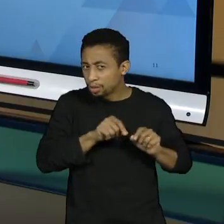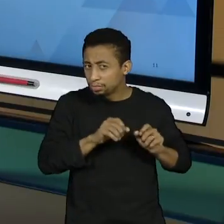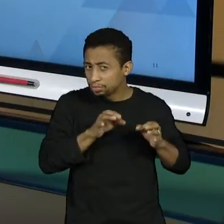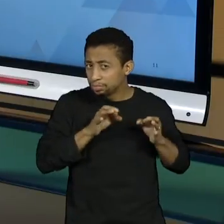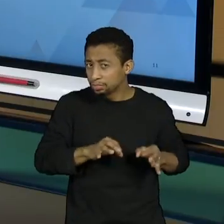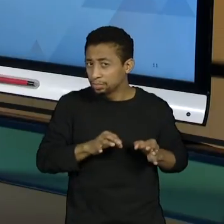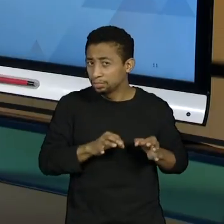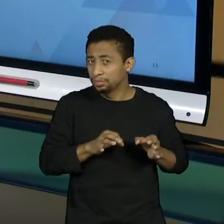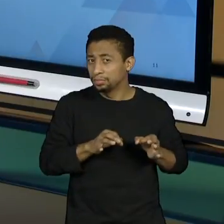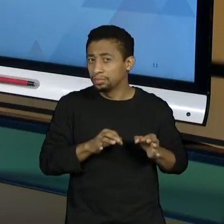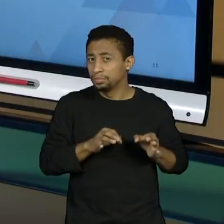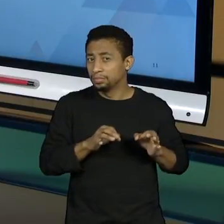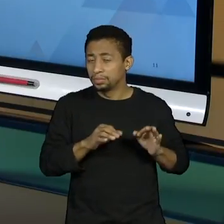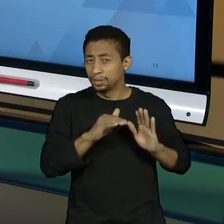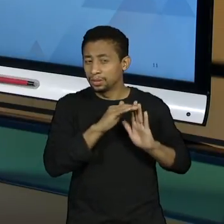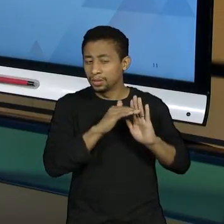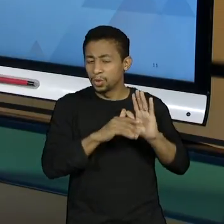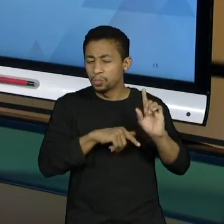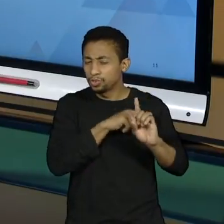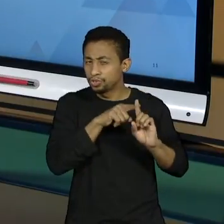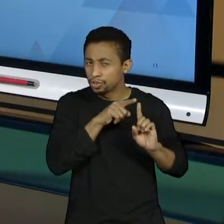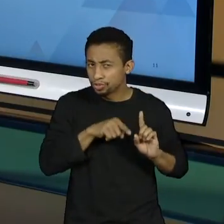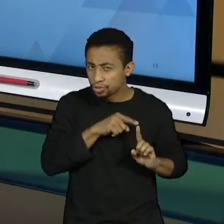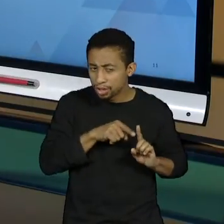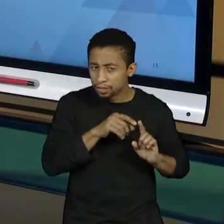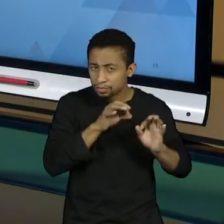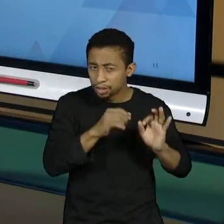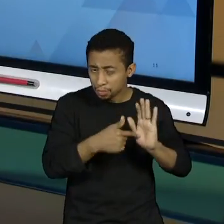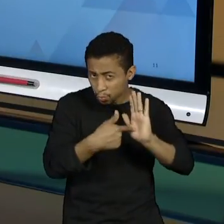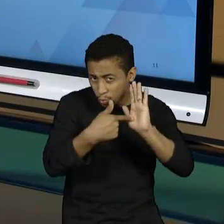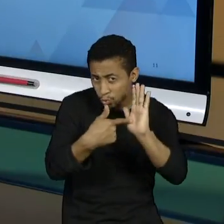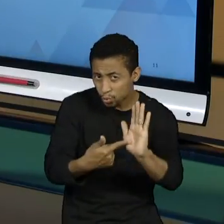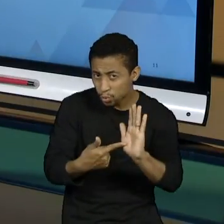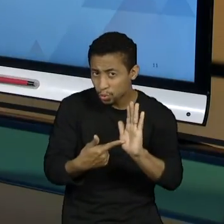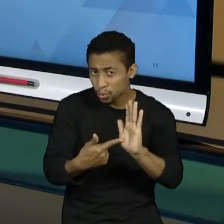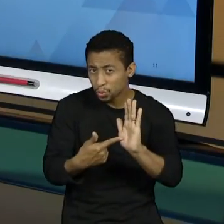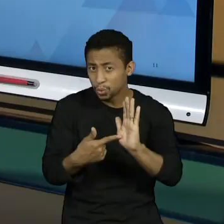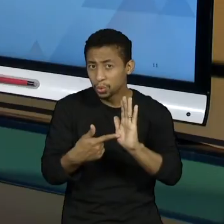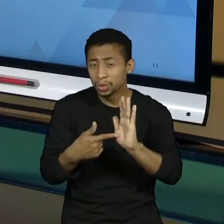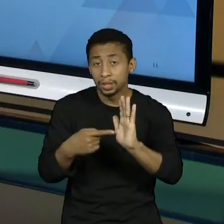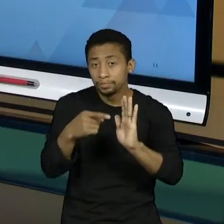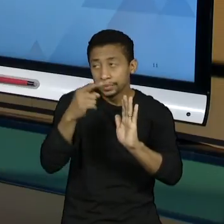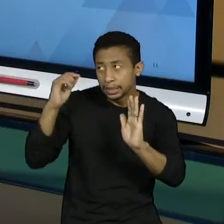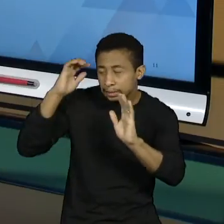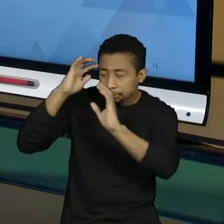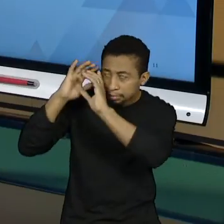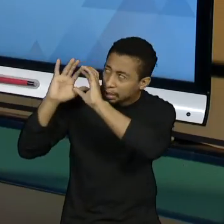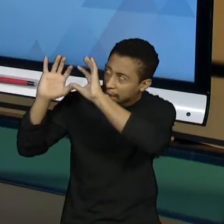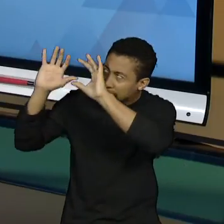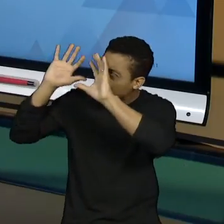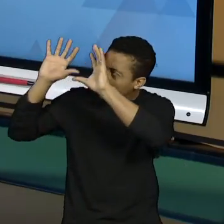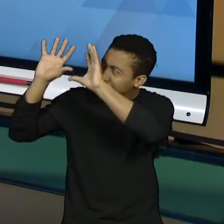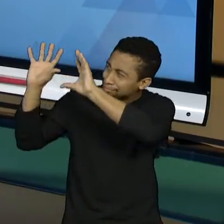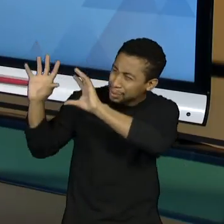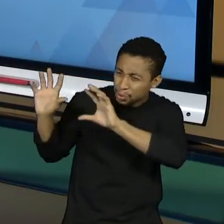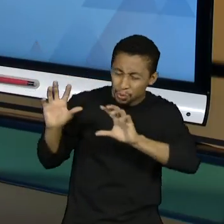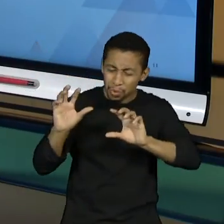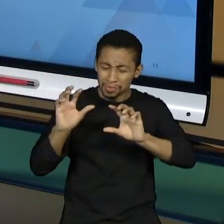ATENDEU AOS OBJETIVOS DE APRESENTAR? VOCÊ CONSEGUIU APRESENTAR O QUE ESTAVA NA SUA CABEÇA? VOCÊ CONSEGUIU MATERIALIZAR A SUA SOLUÇÃO PARA